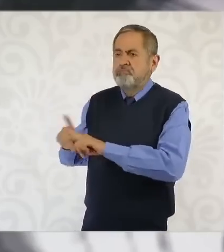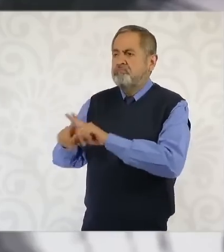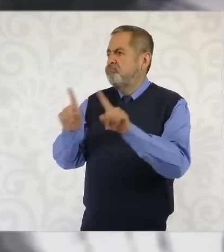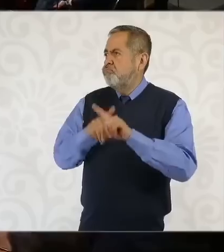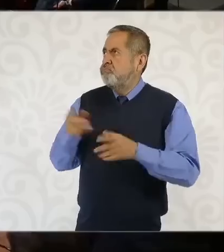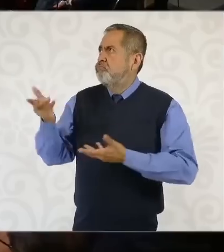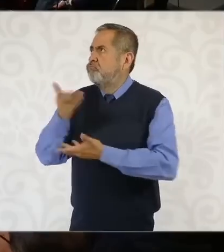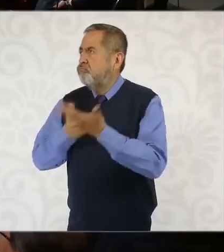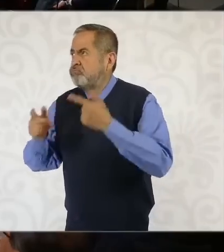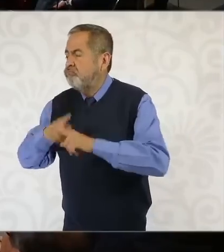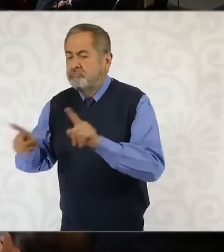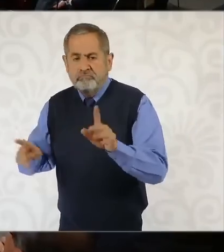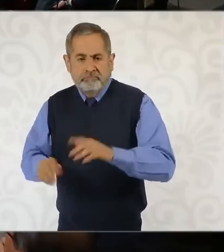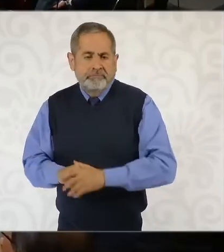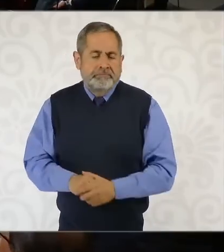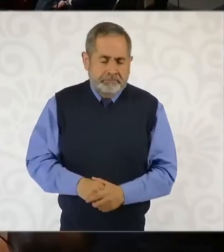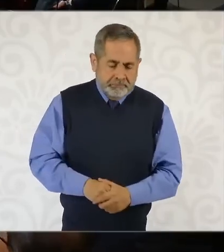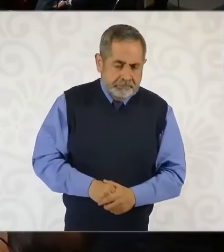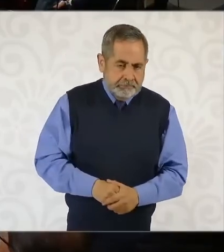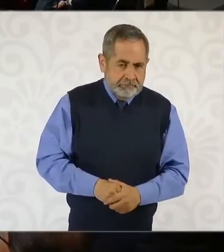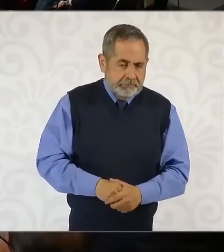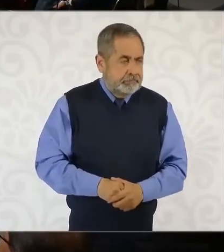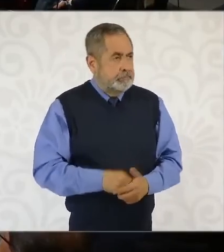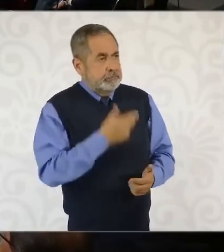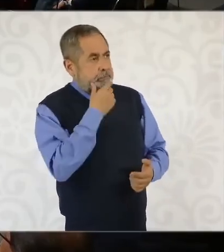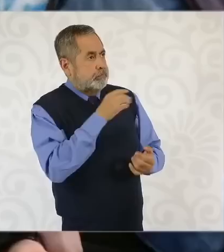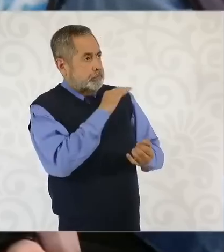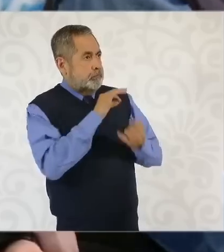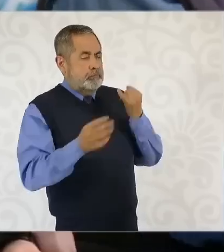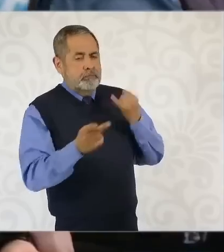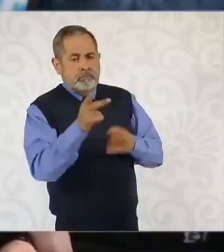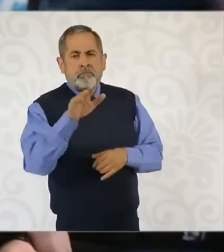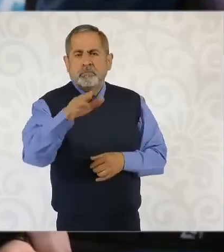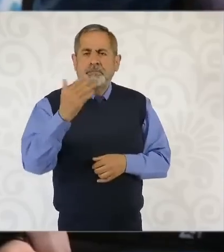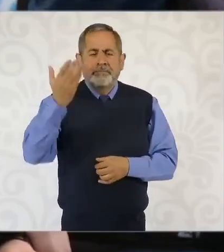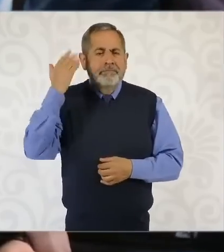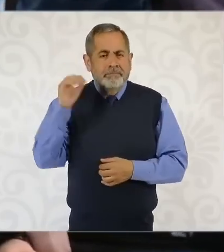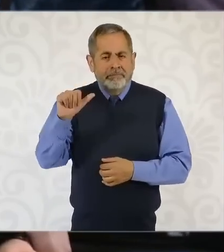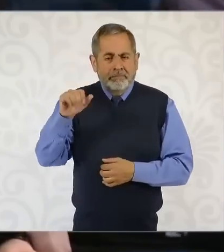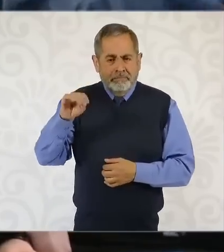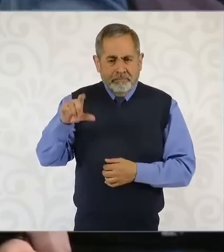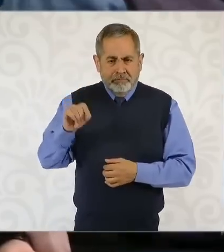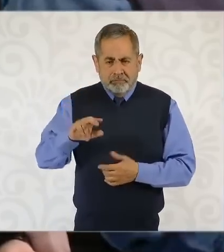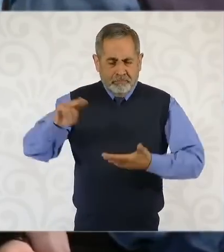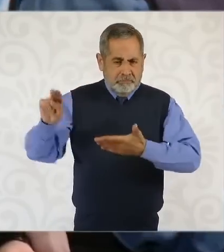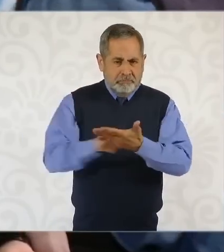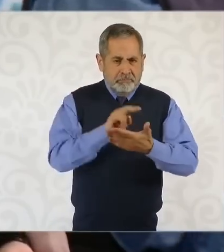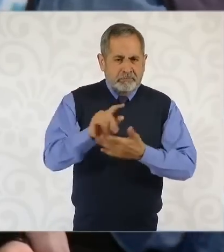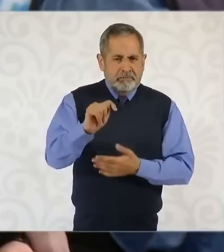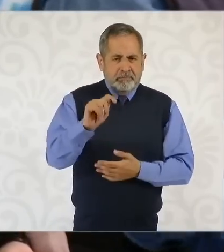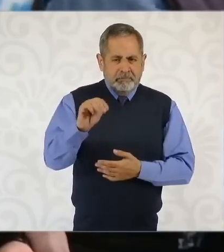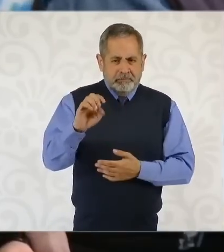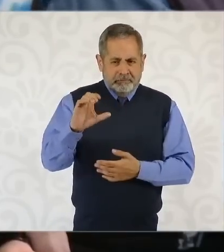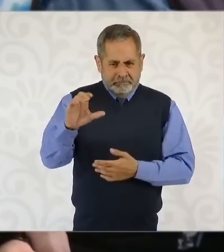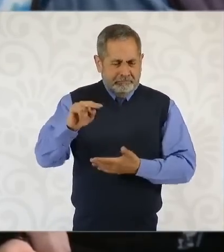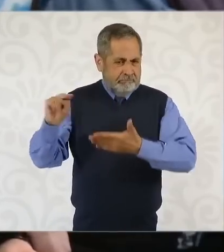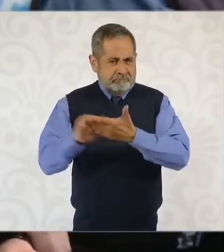y la última pregunta si me lo permite en la administración del presidente Andrés Manuel López Obrador se firmó el tratado libre comercio donde obviamente estuvo Donald